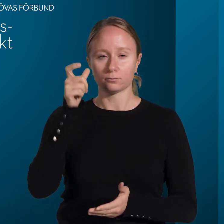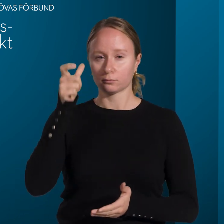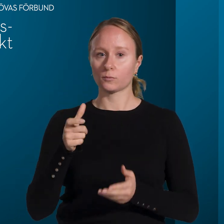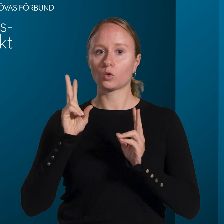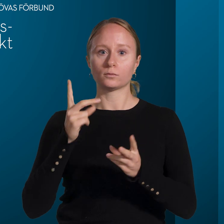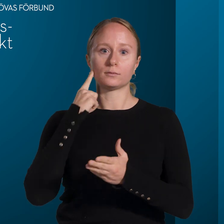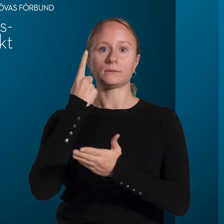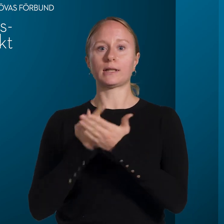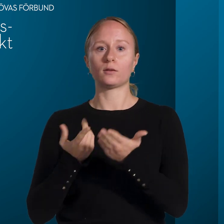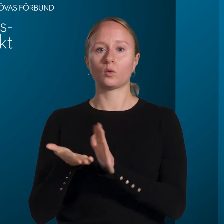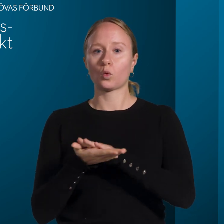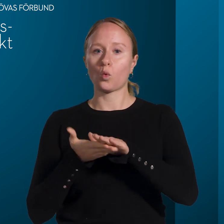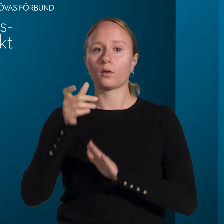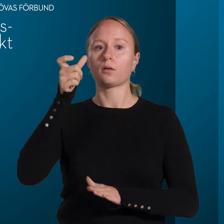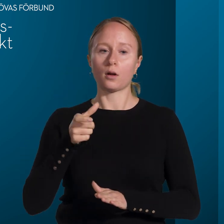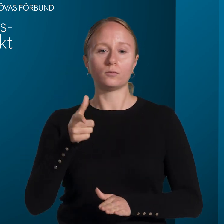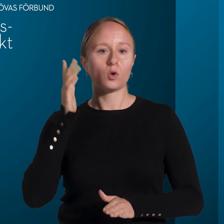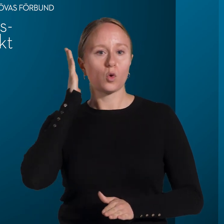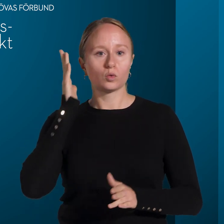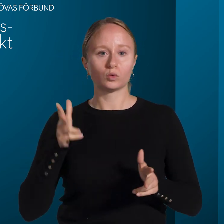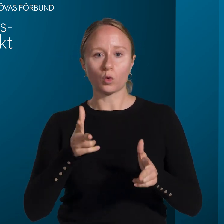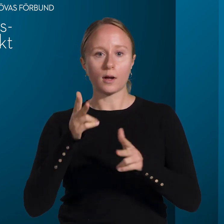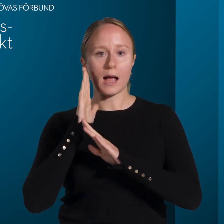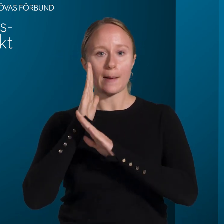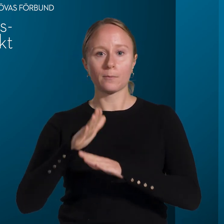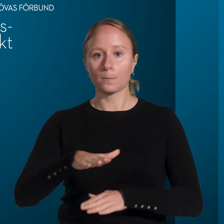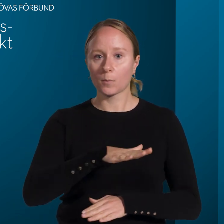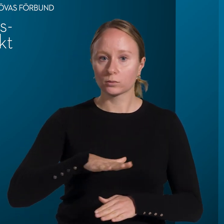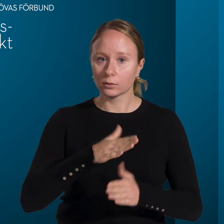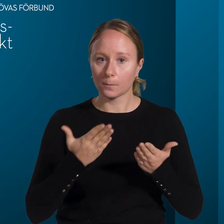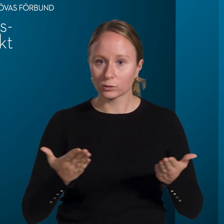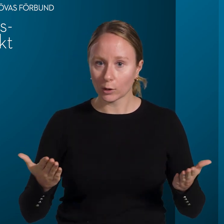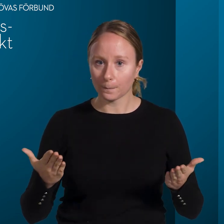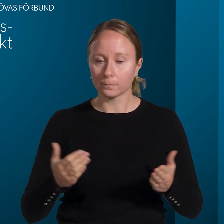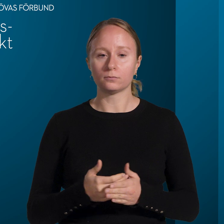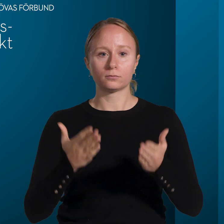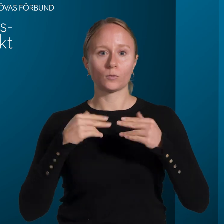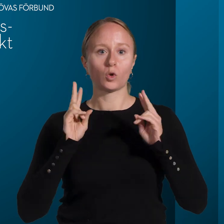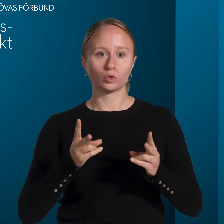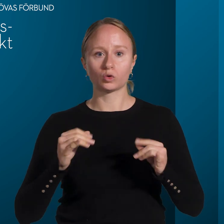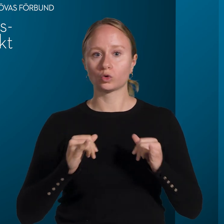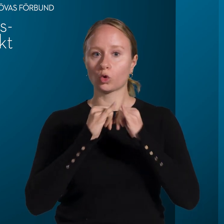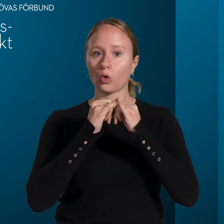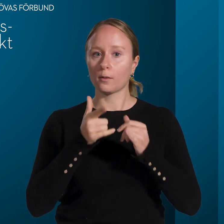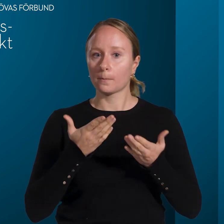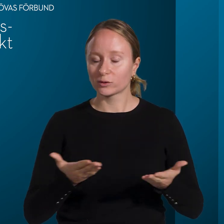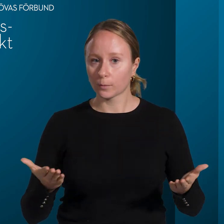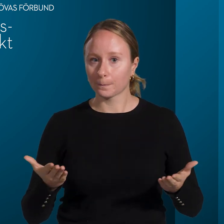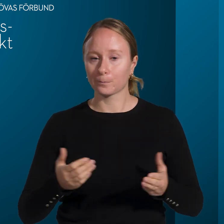och han är även känd som grundare av Kodisjoki hembygdsmuseum och kyrkomuseum.